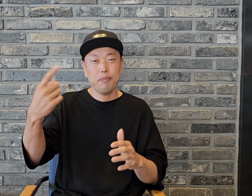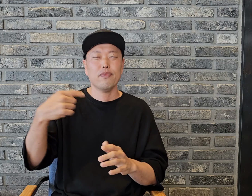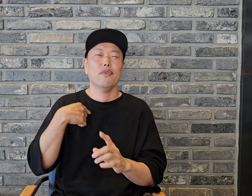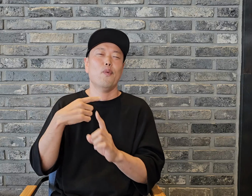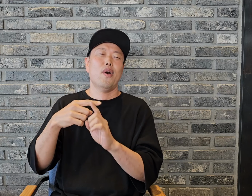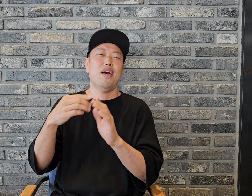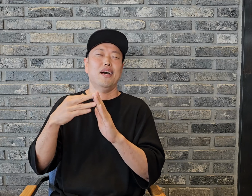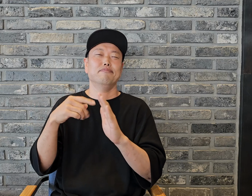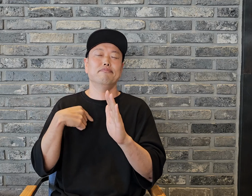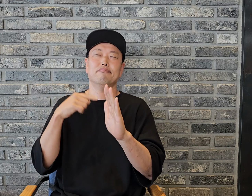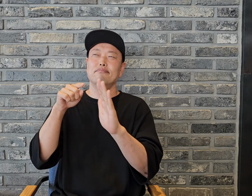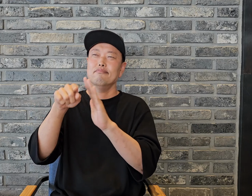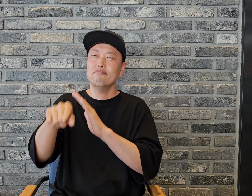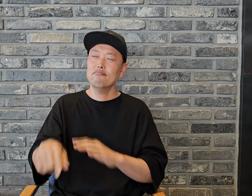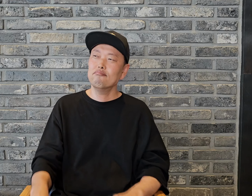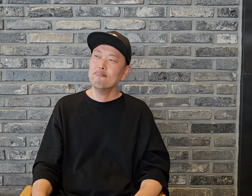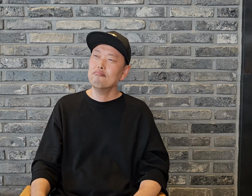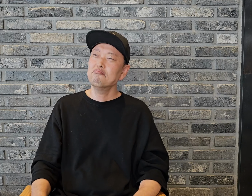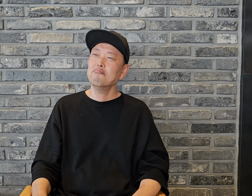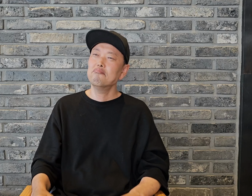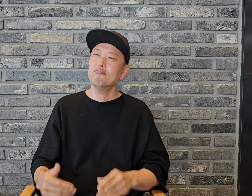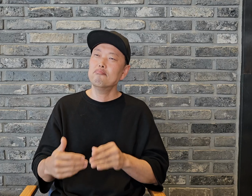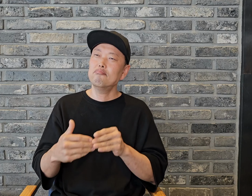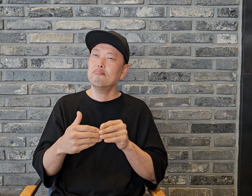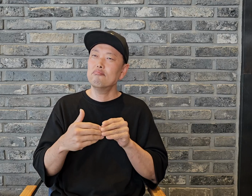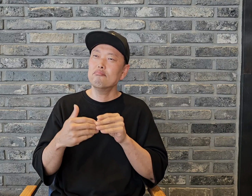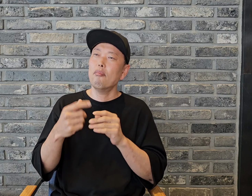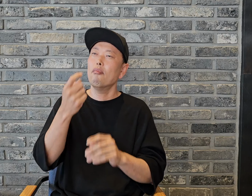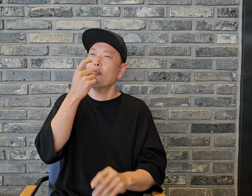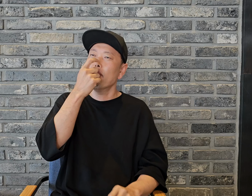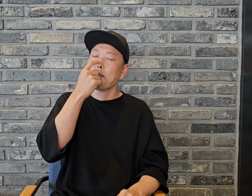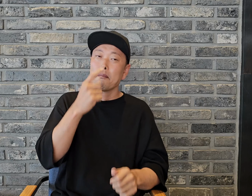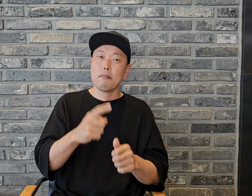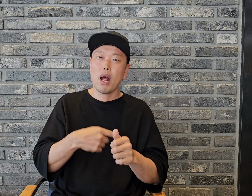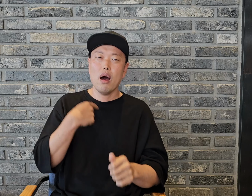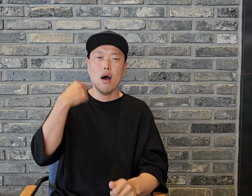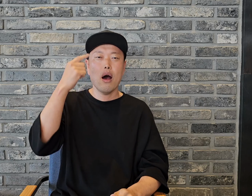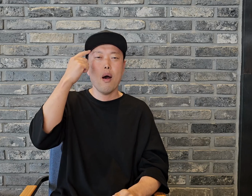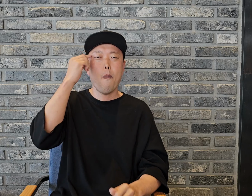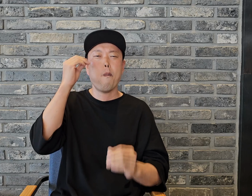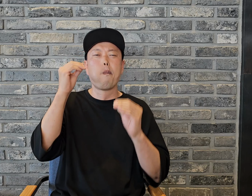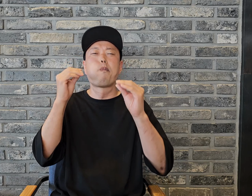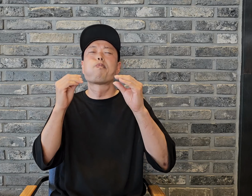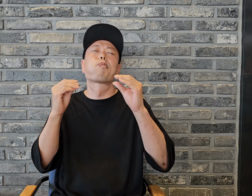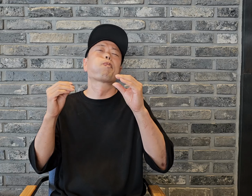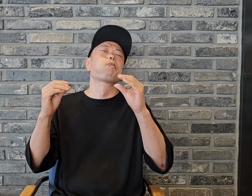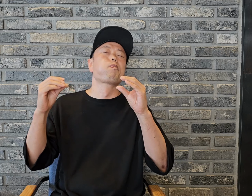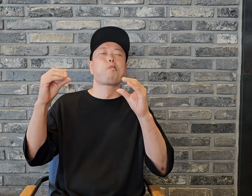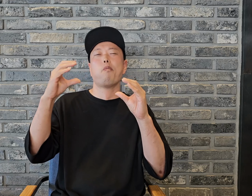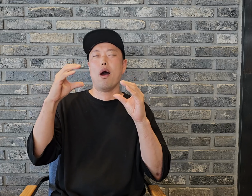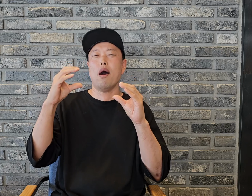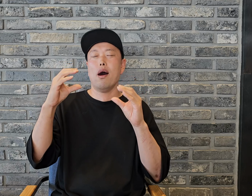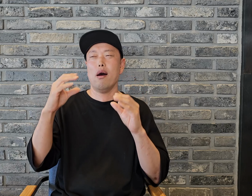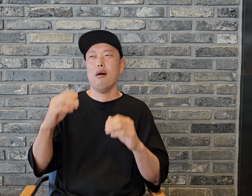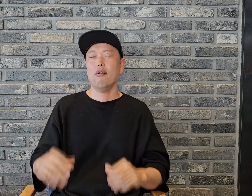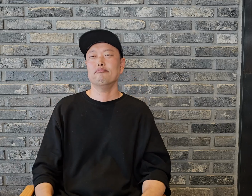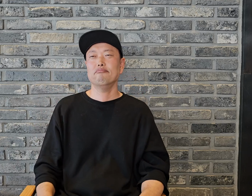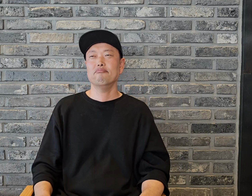Después de eso fui a la iglesia y allí pude acumular muchos conocimientos.